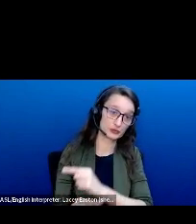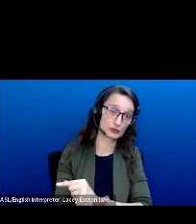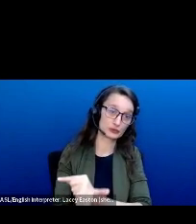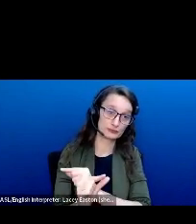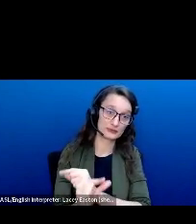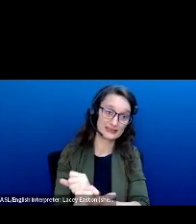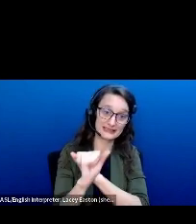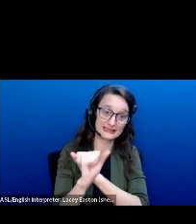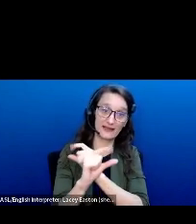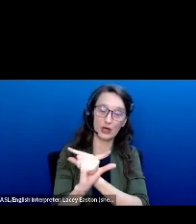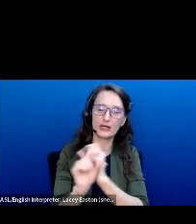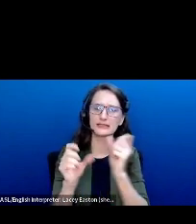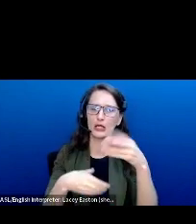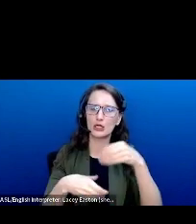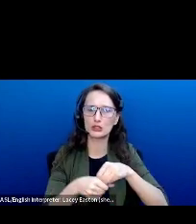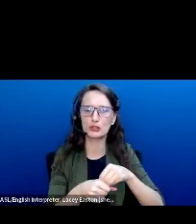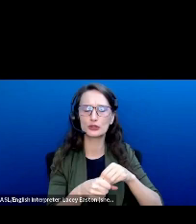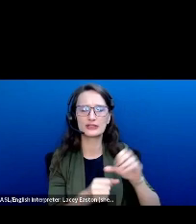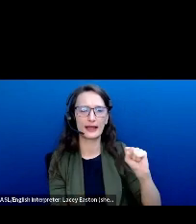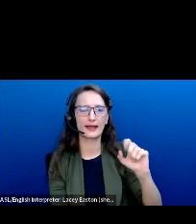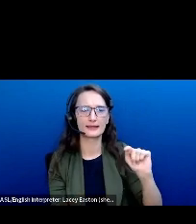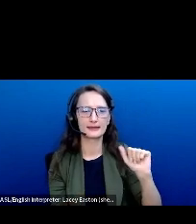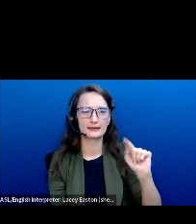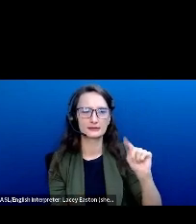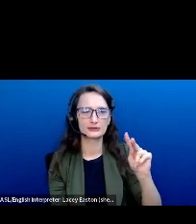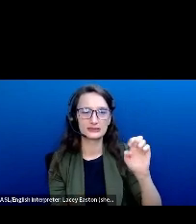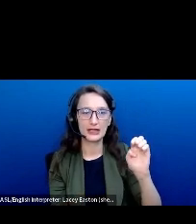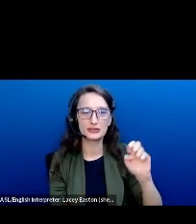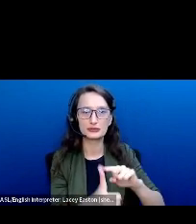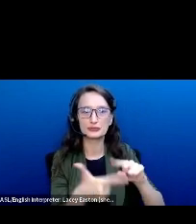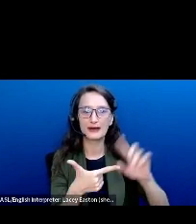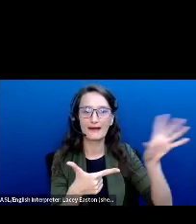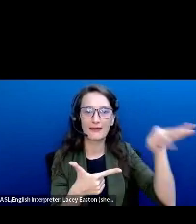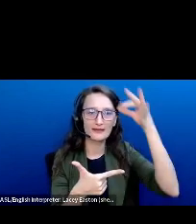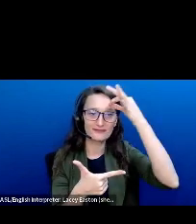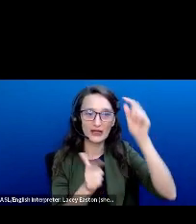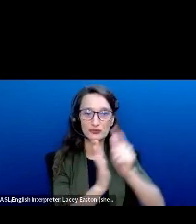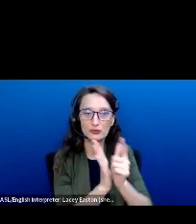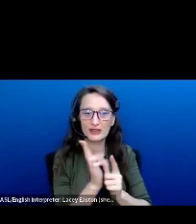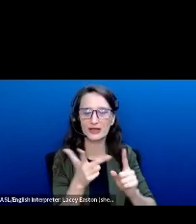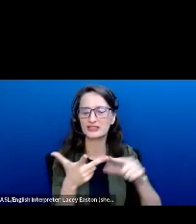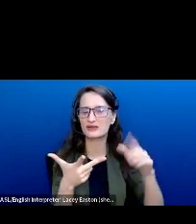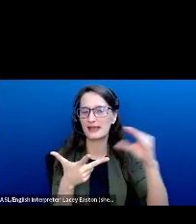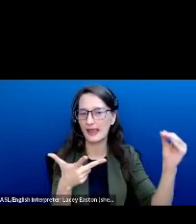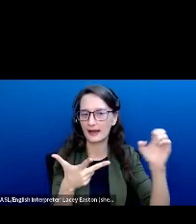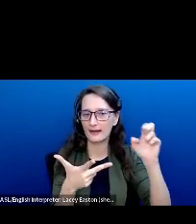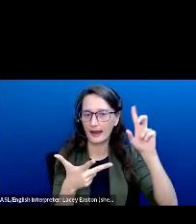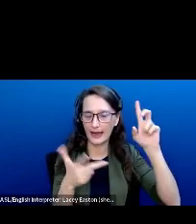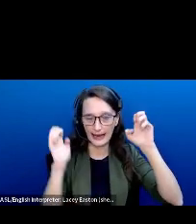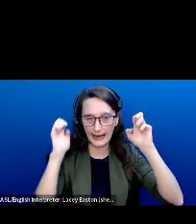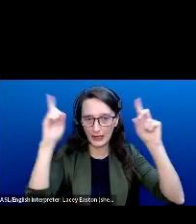regulaciones federales y el código de educación. Nuestra sesión se basa en la ley federal y estatal